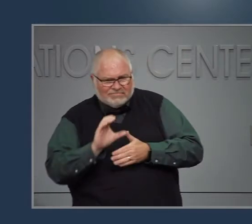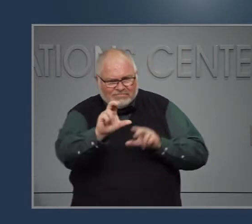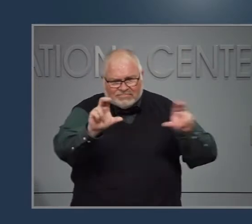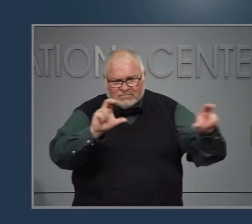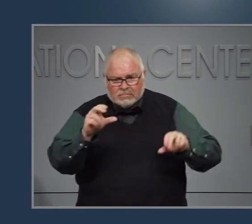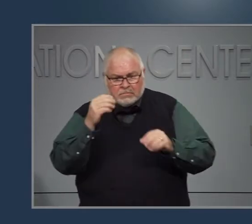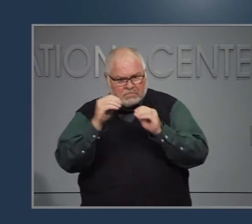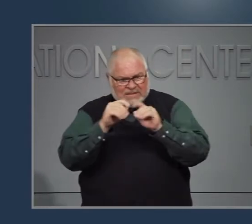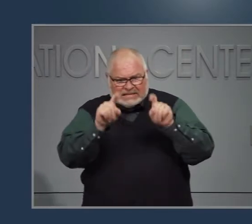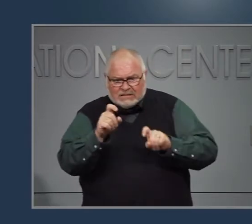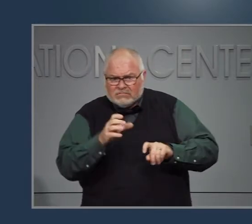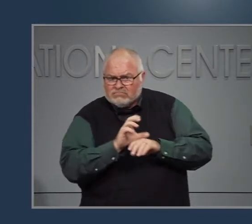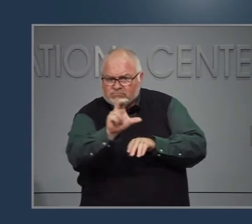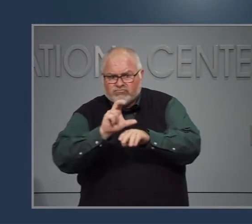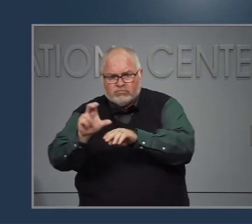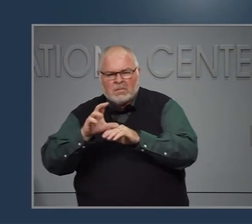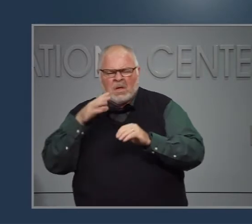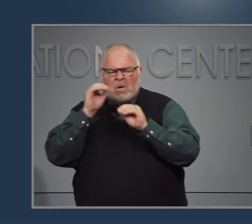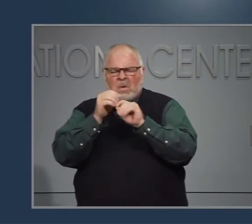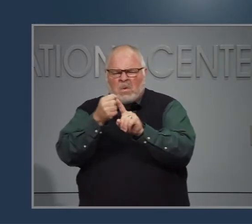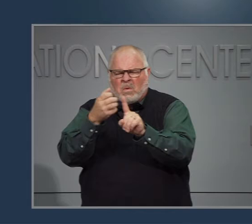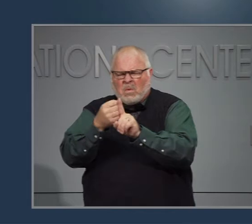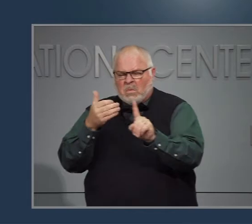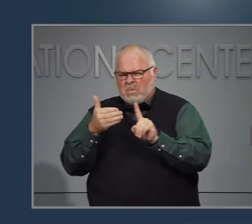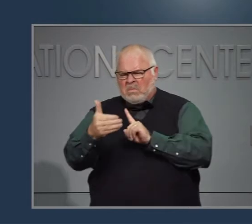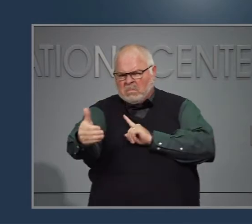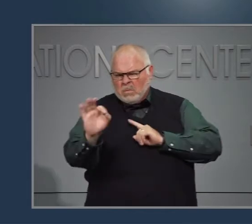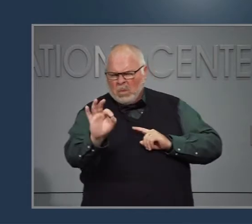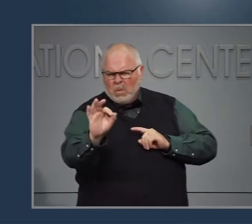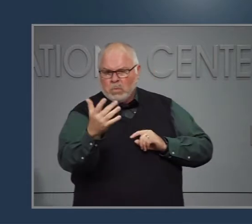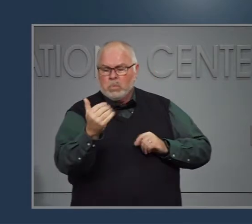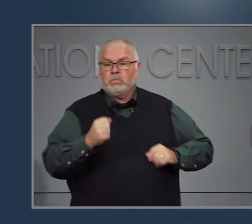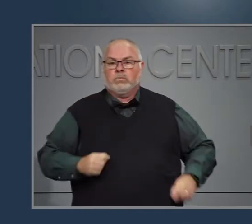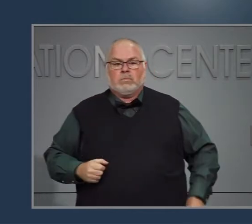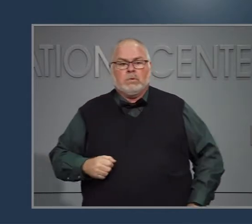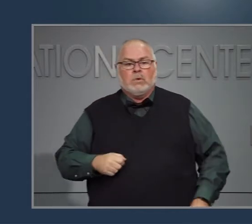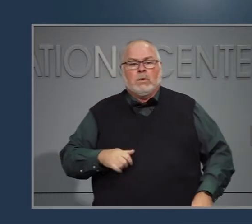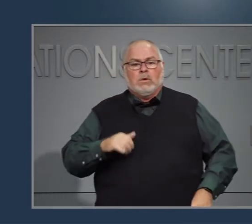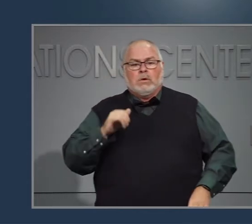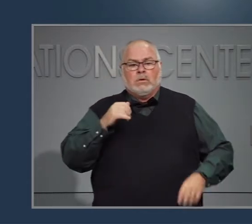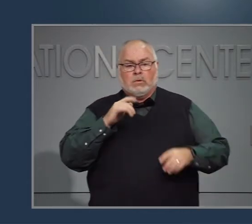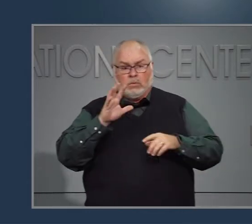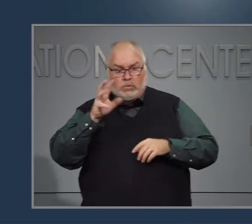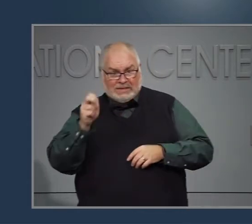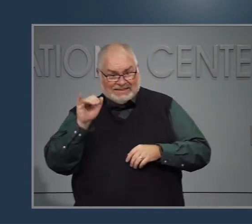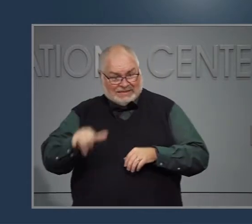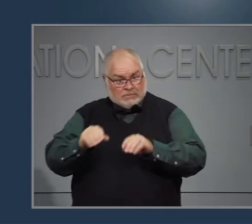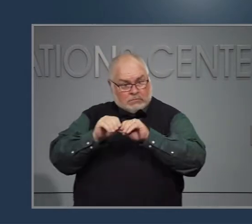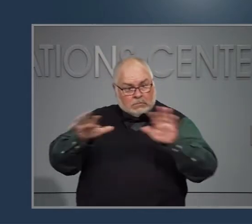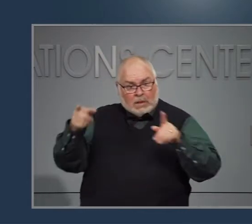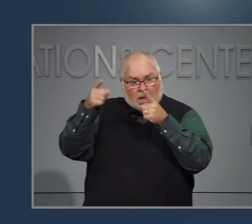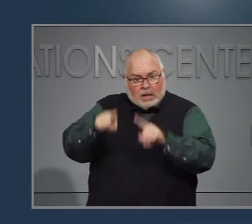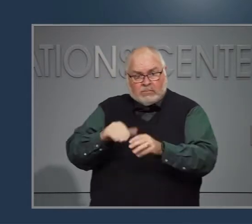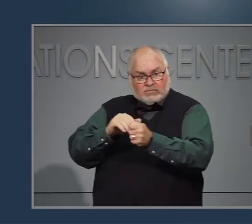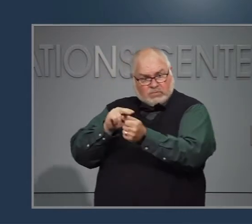para que se lleve a cabo estas pruebas y y cuando sucede un brote en una sino el tiempo es